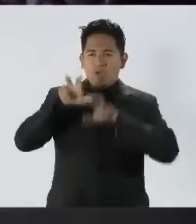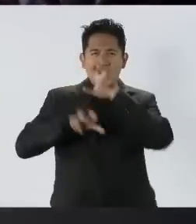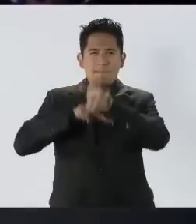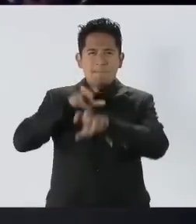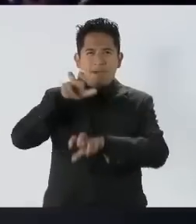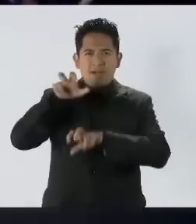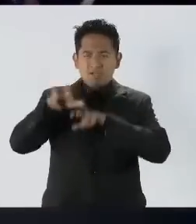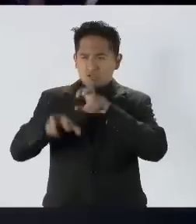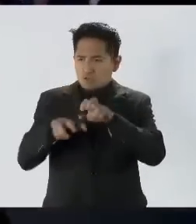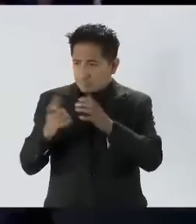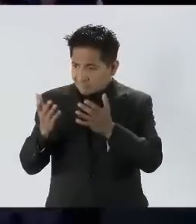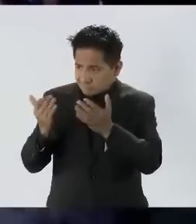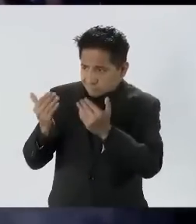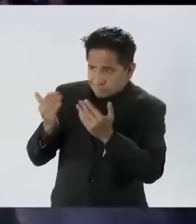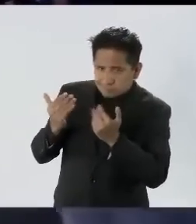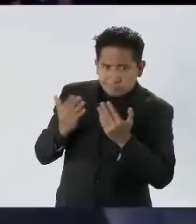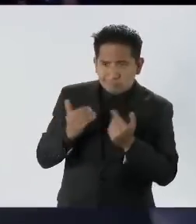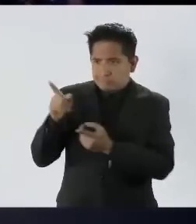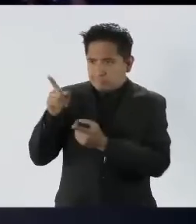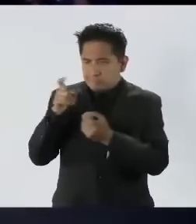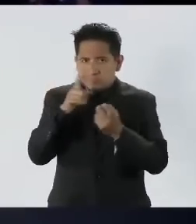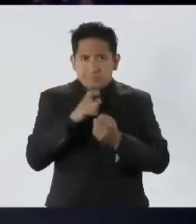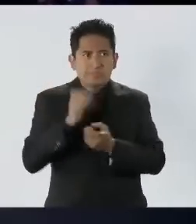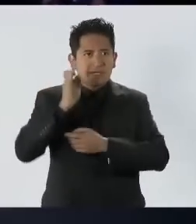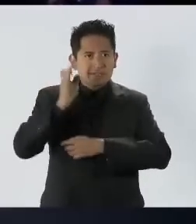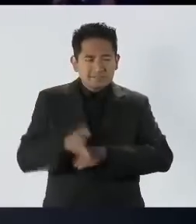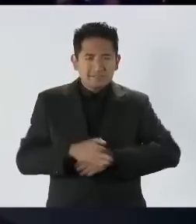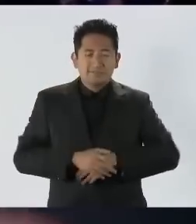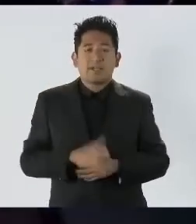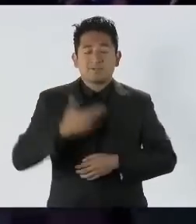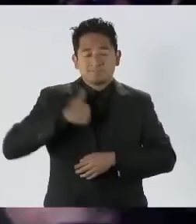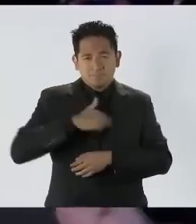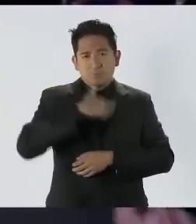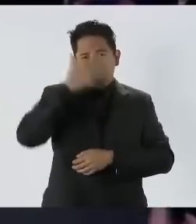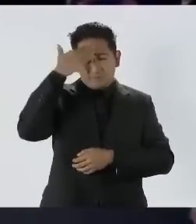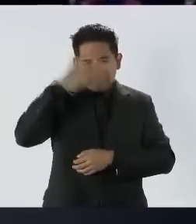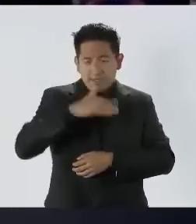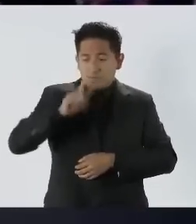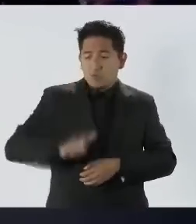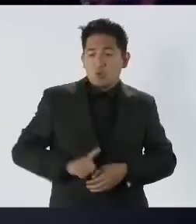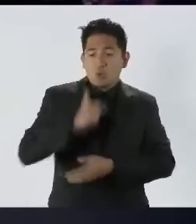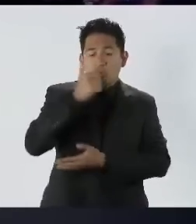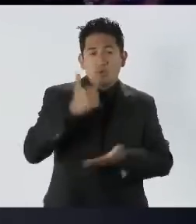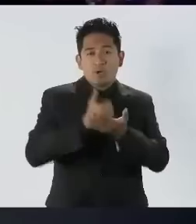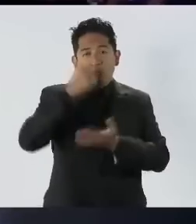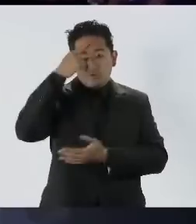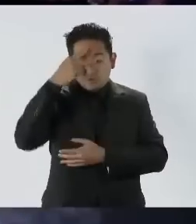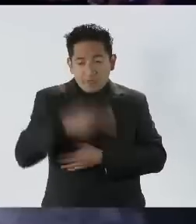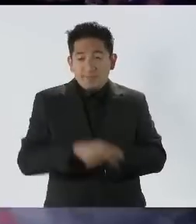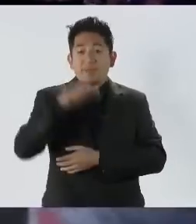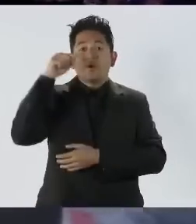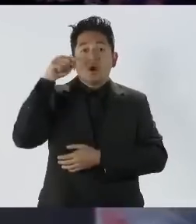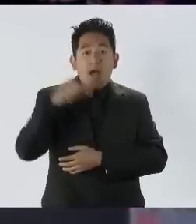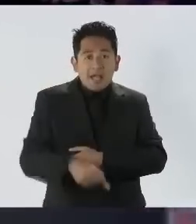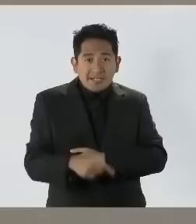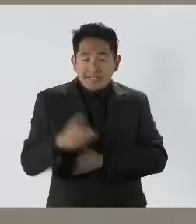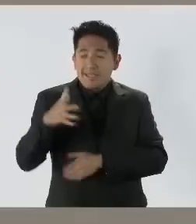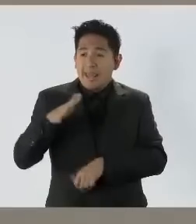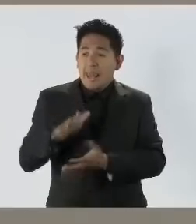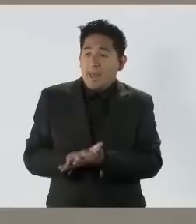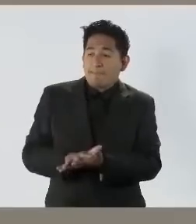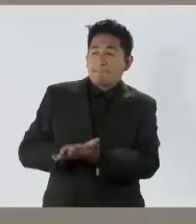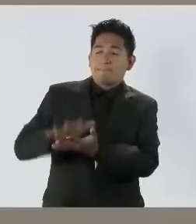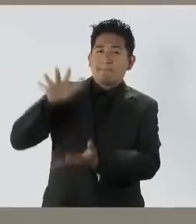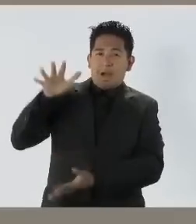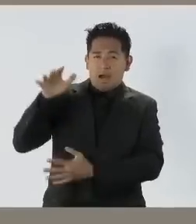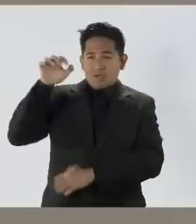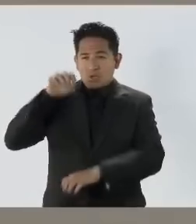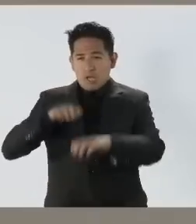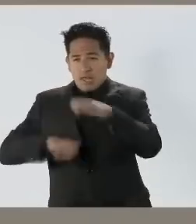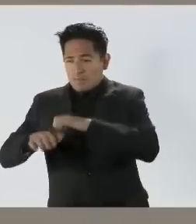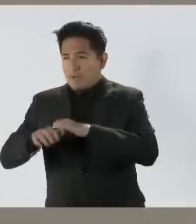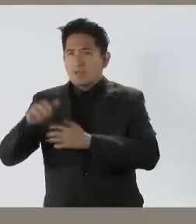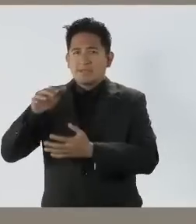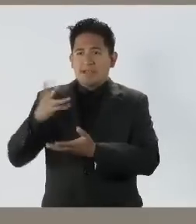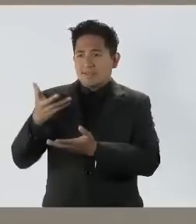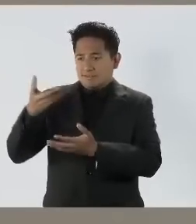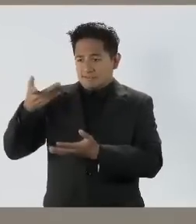que la Ciudad de México ha sido la mayor receptora de inversiones nacionales y extranjeras y para